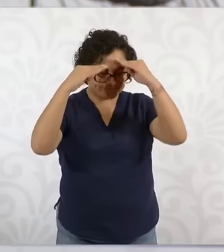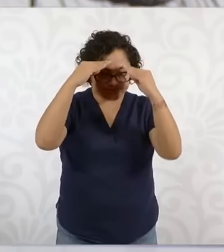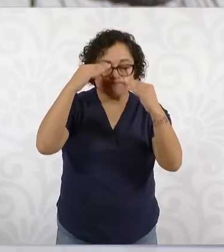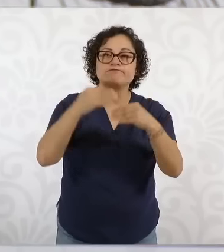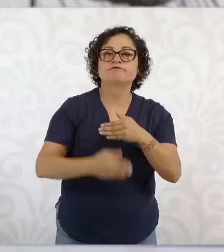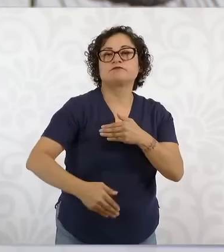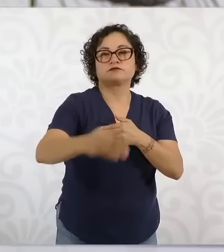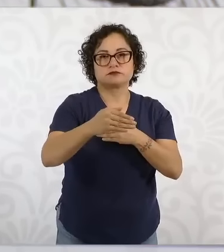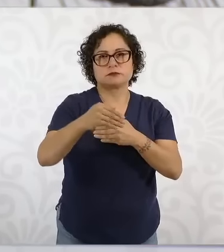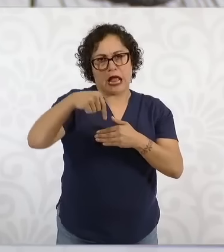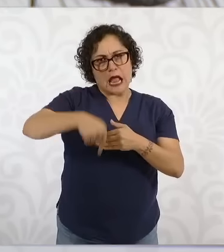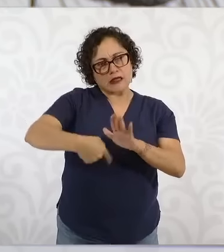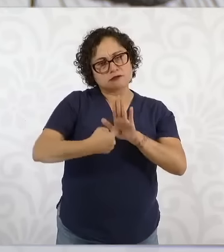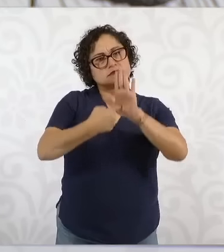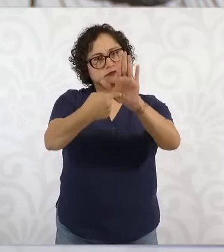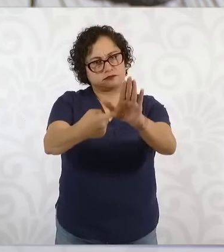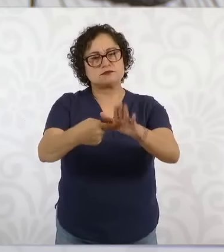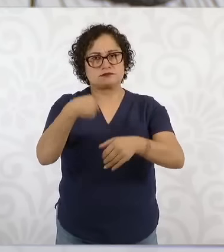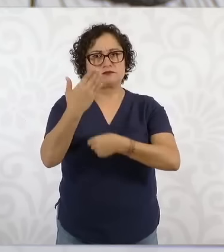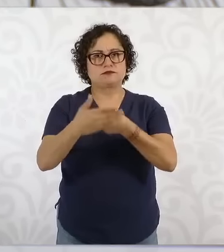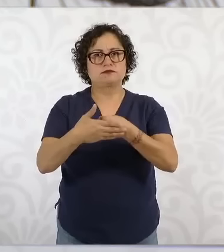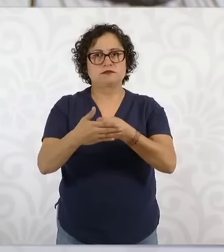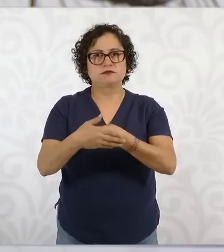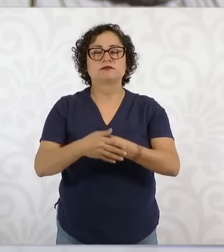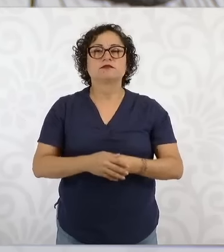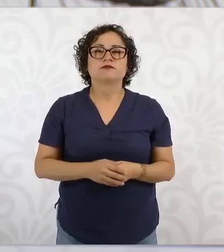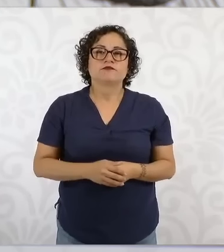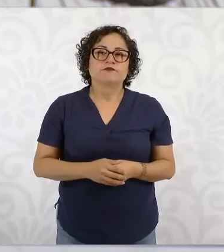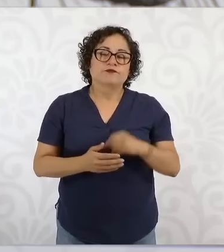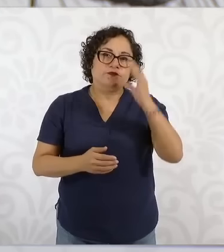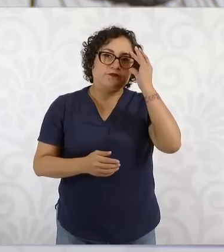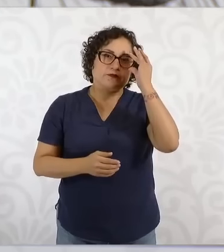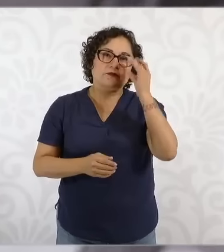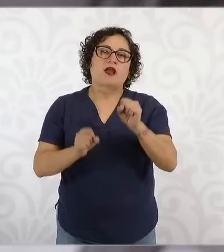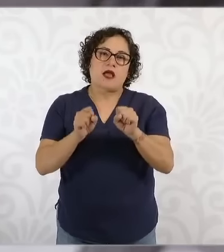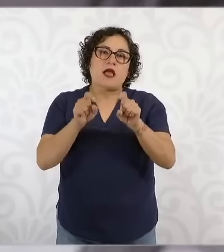aquí en la mañanera. Y también escuchamos a quien está en contra del fracking, ¿no? Es que